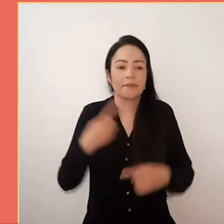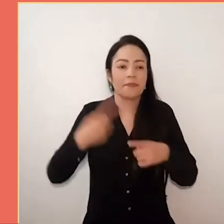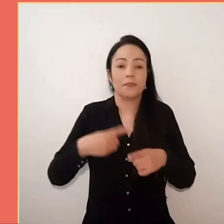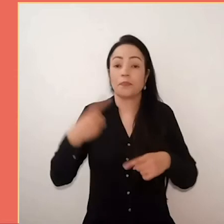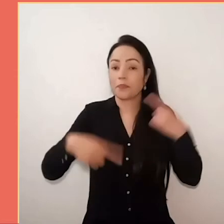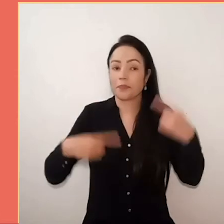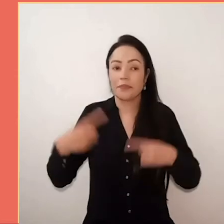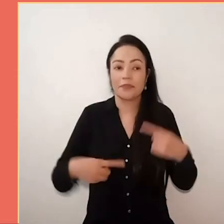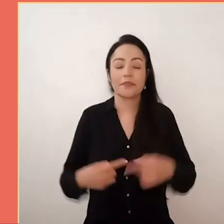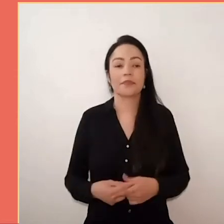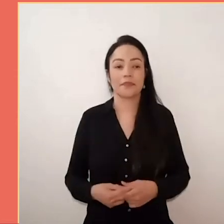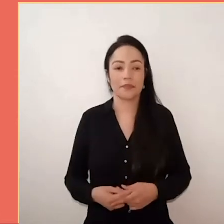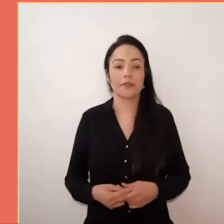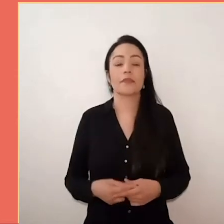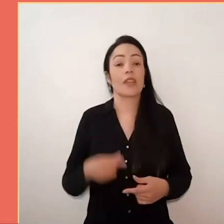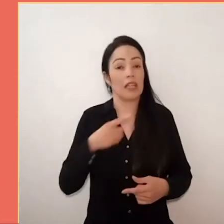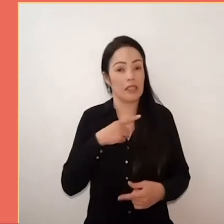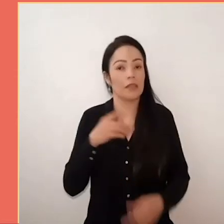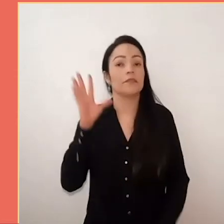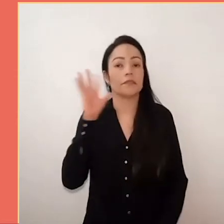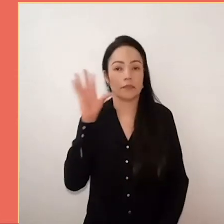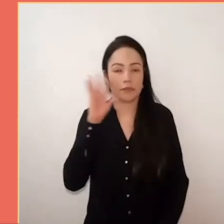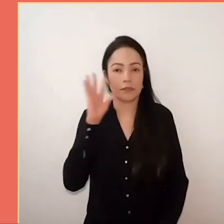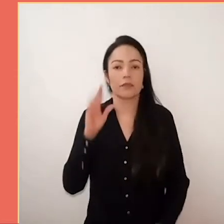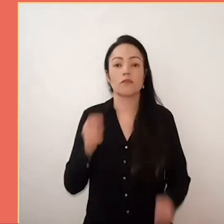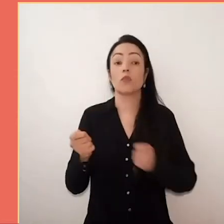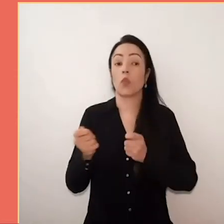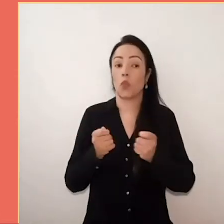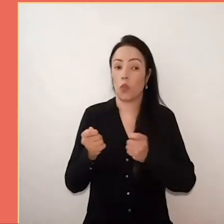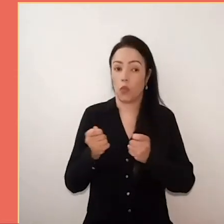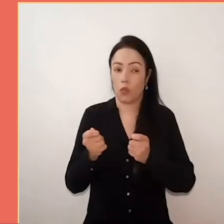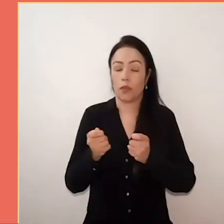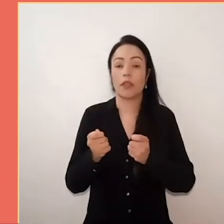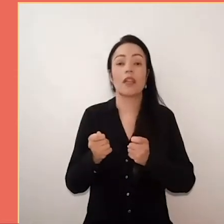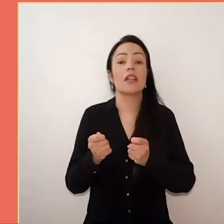uma política bem pensada de controle que vai desde a formação de professores